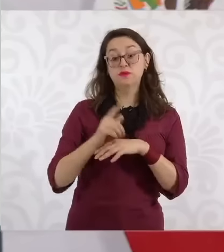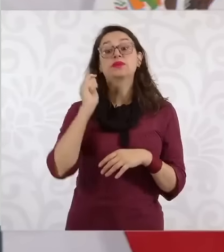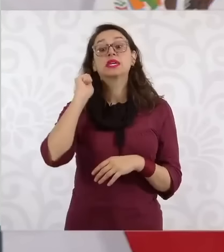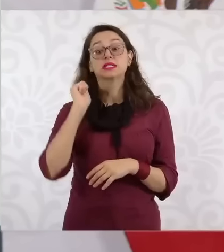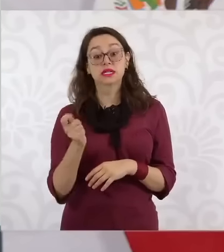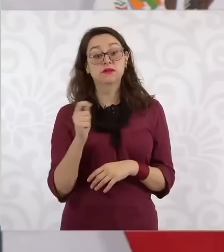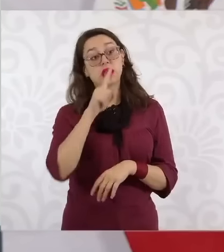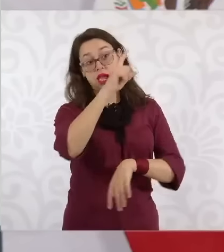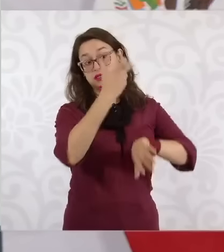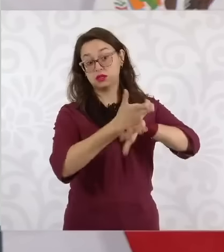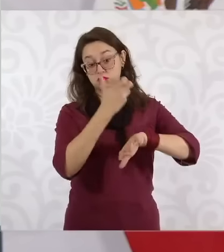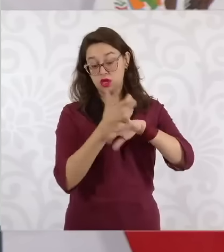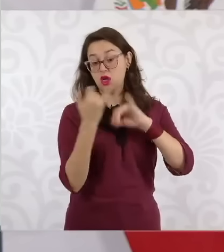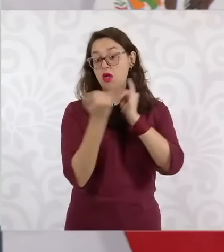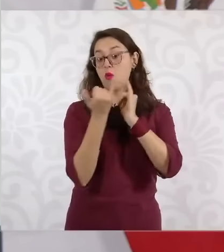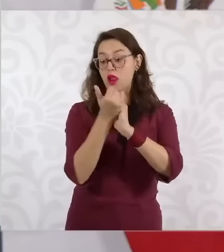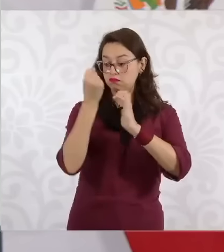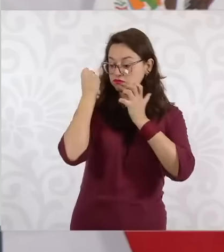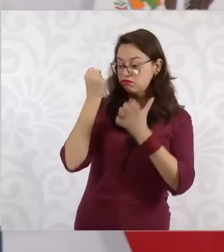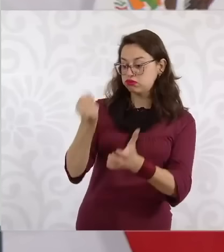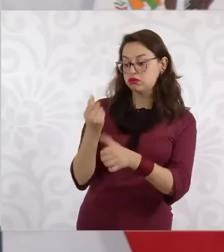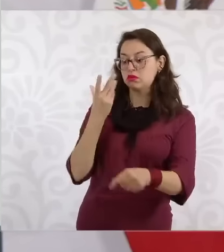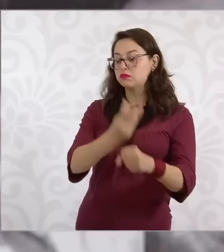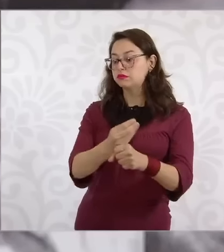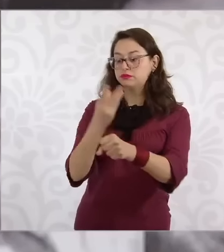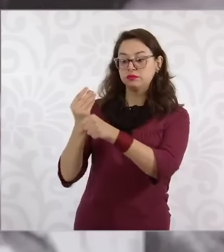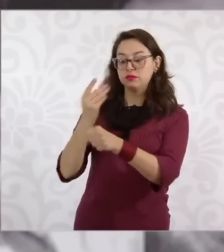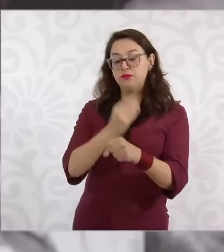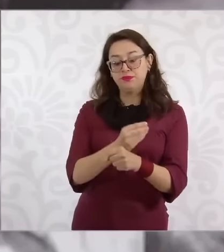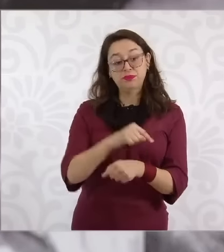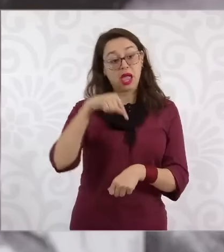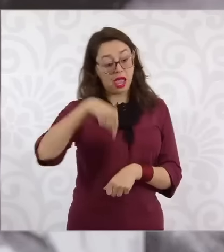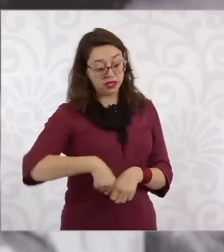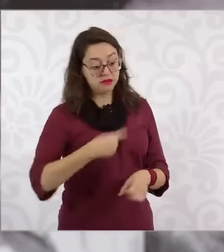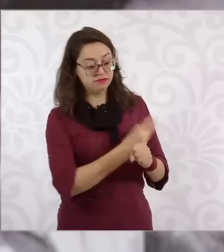invertir en la infraestructura del lado de su territorio y así vamos a poder ayudar también